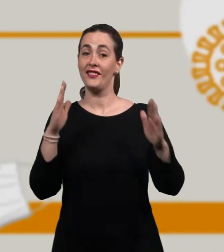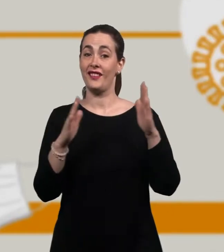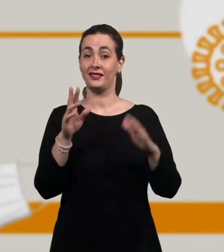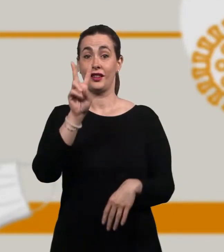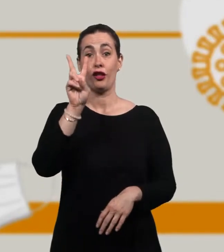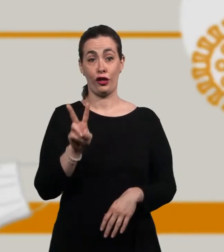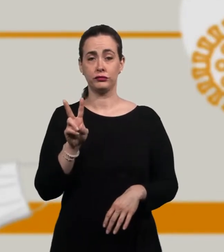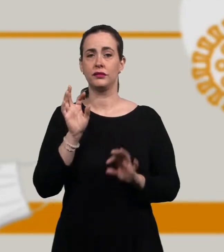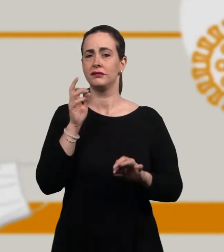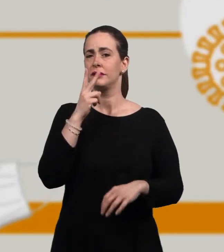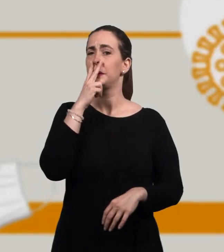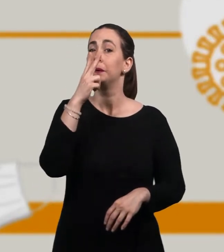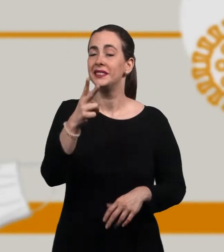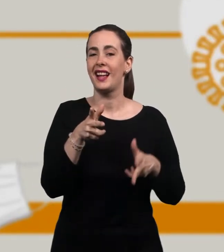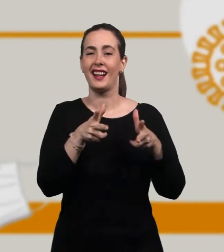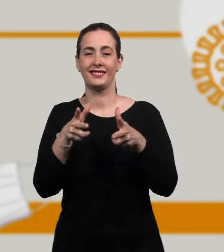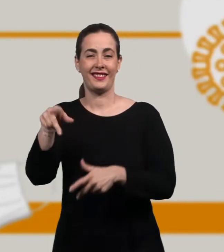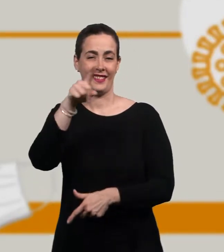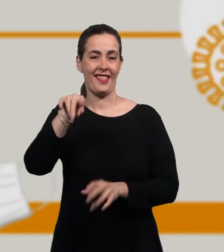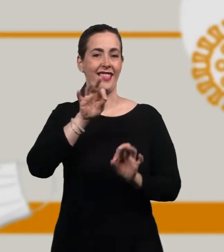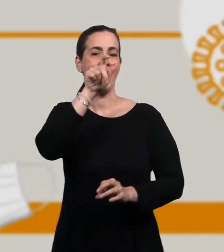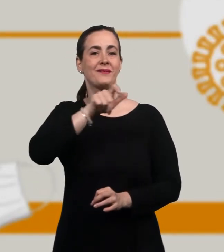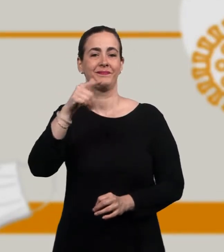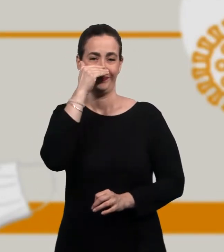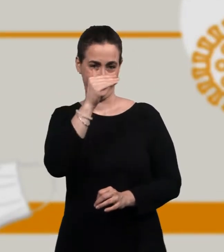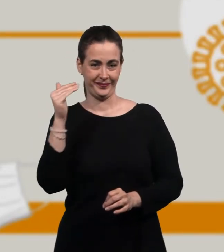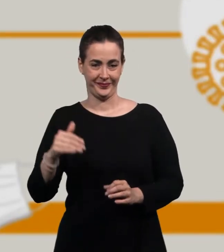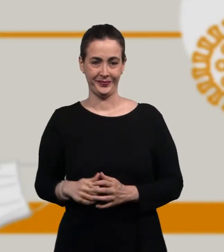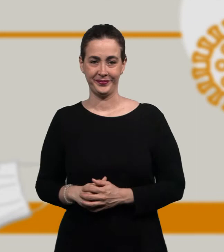FASE 2 Visites a les residències de gent gran.